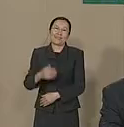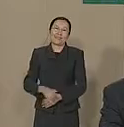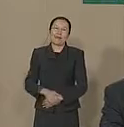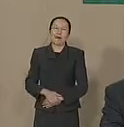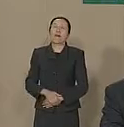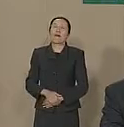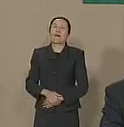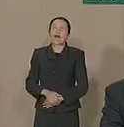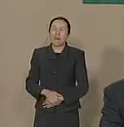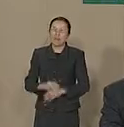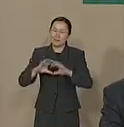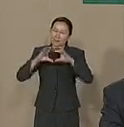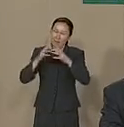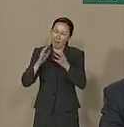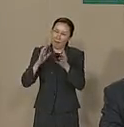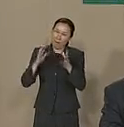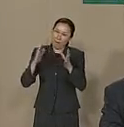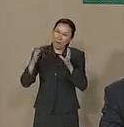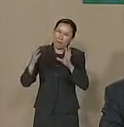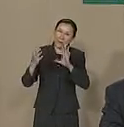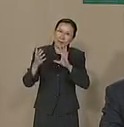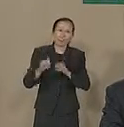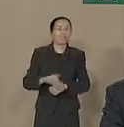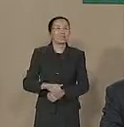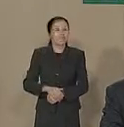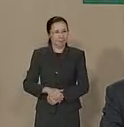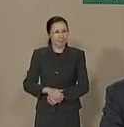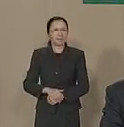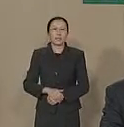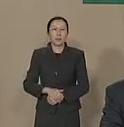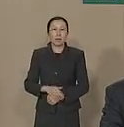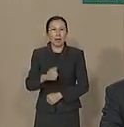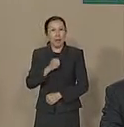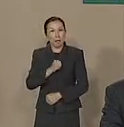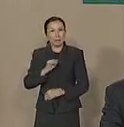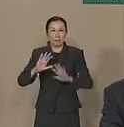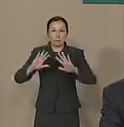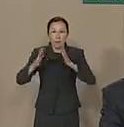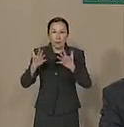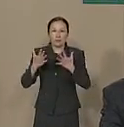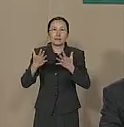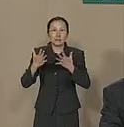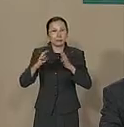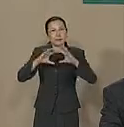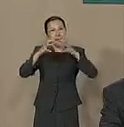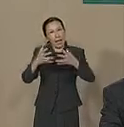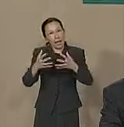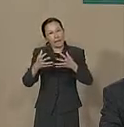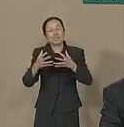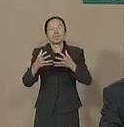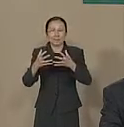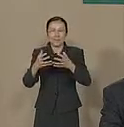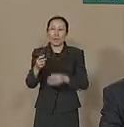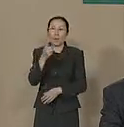(浦吉) 世界は随分と変わって きてるんですね (志位) はい (浦吉) ｢核兵器のない 世界を｣というメッセージを 私も